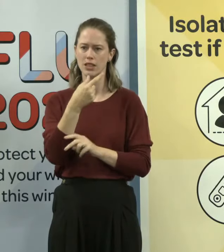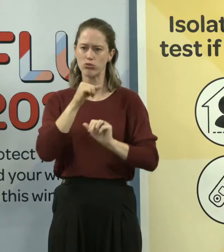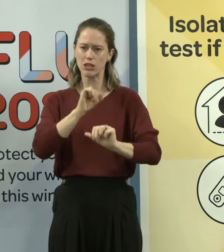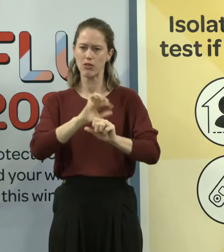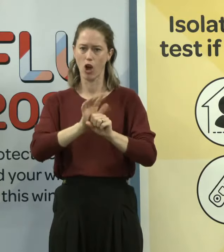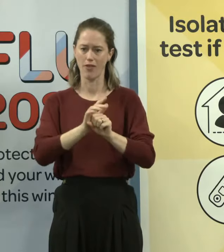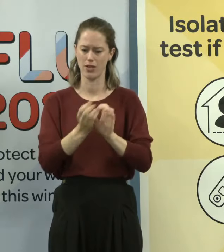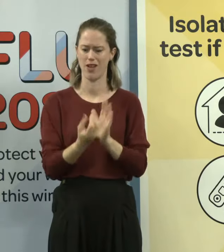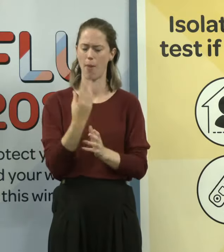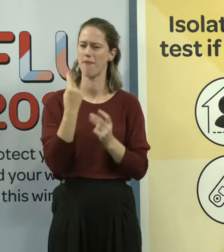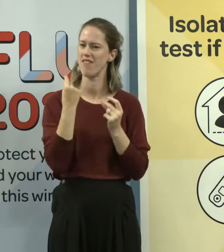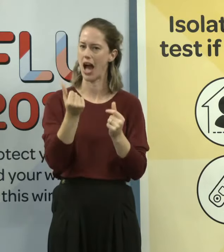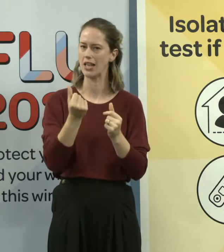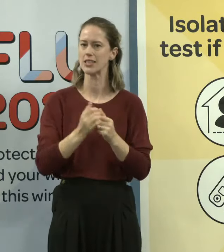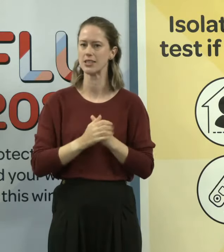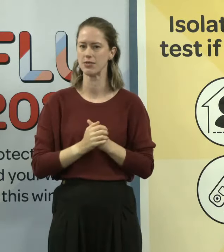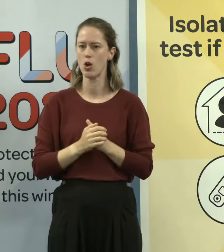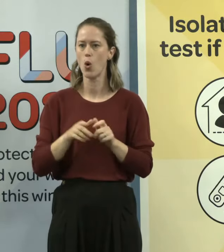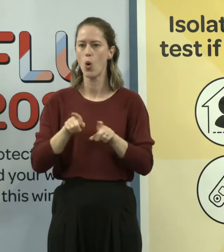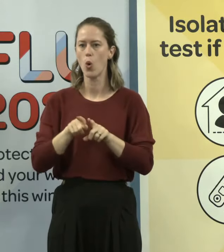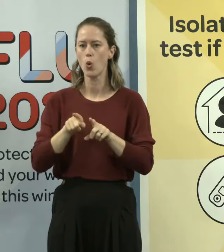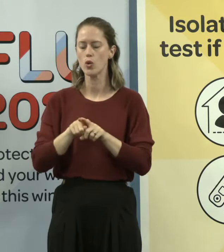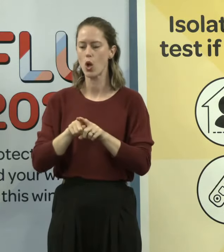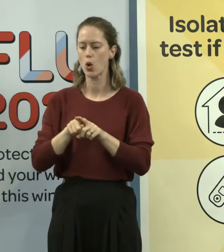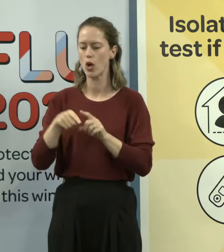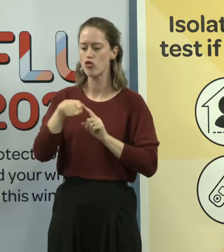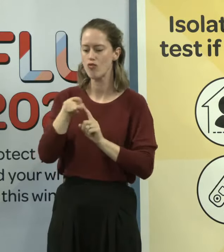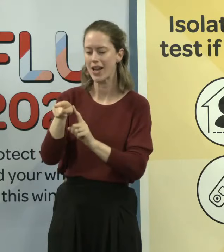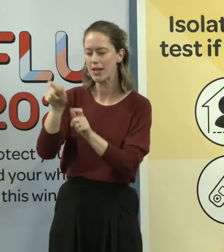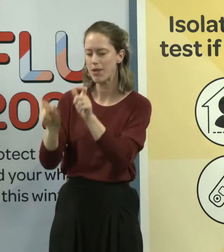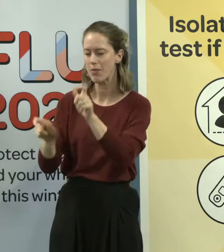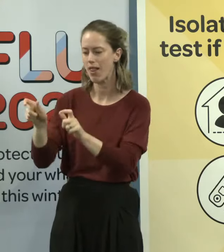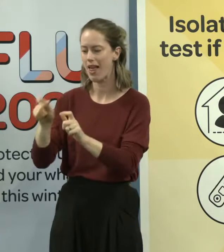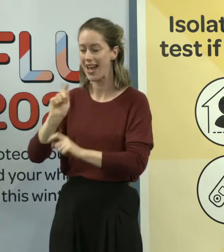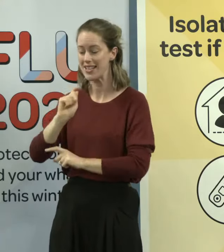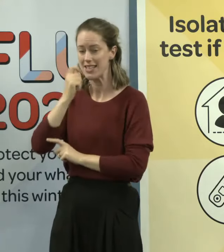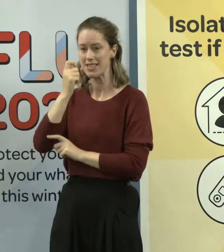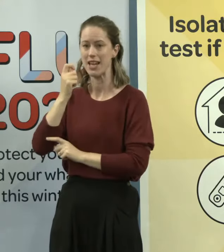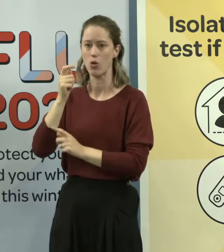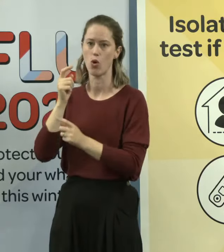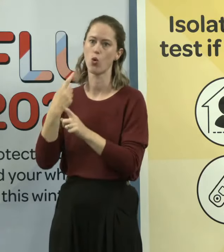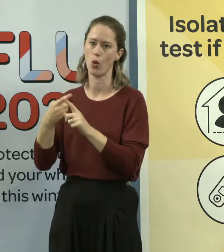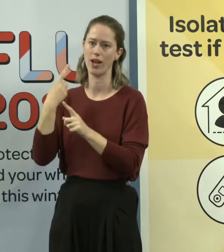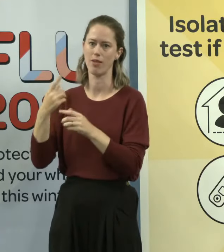nga kano kano me nga maimoatanga ki te aukati i nga tangata ki